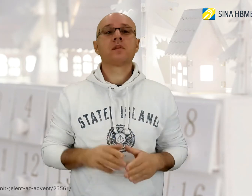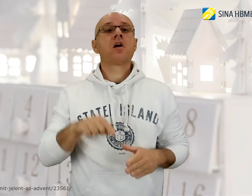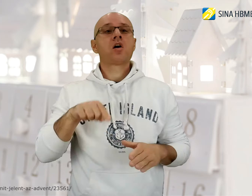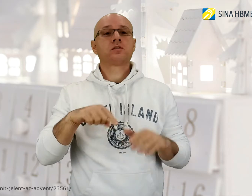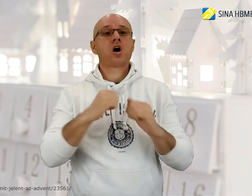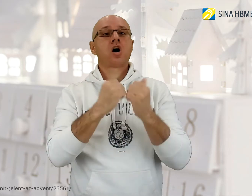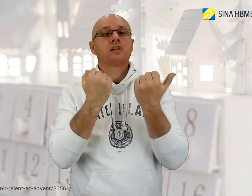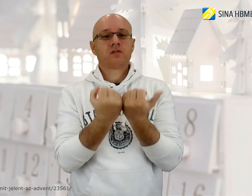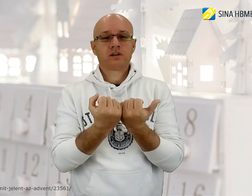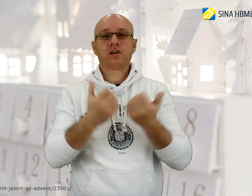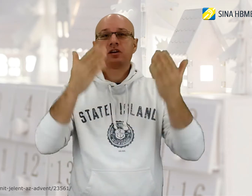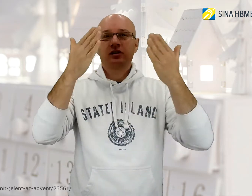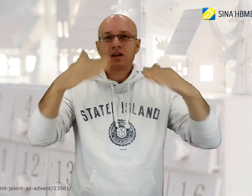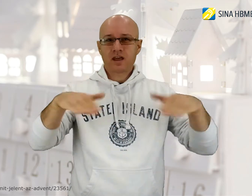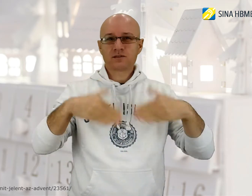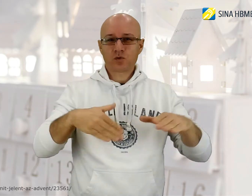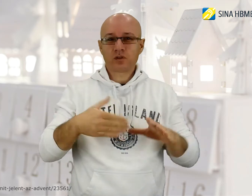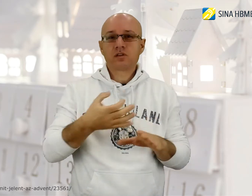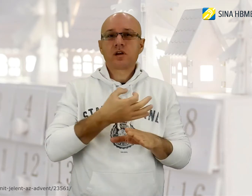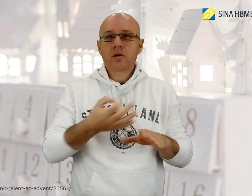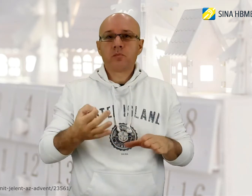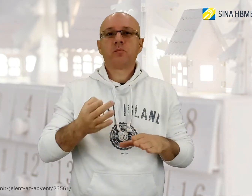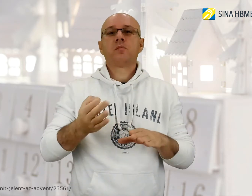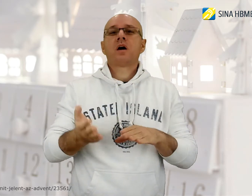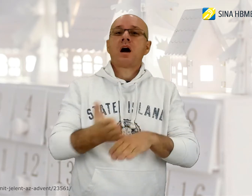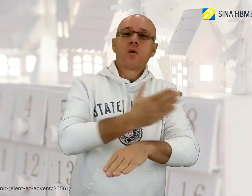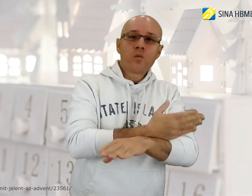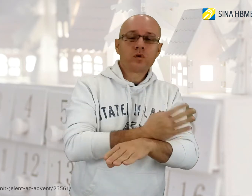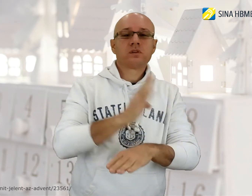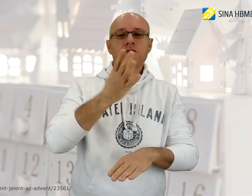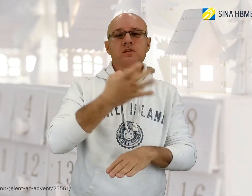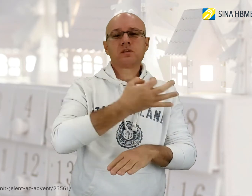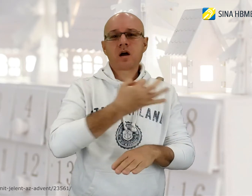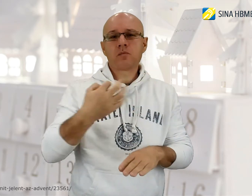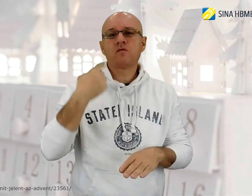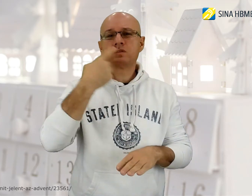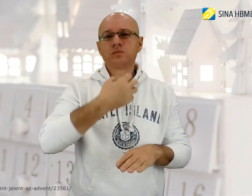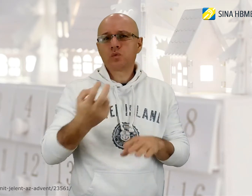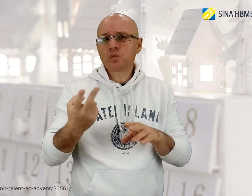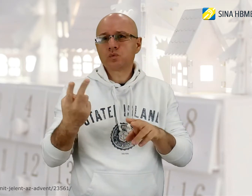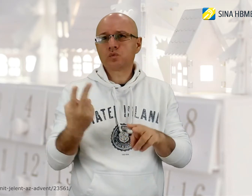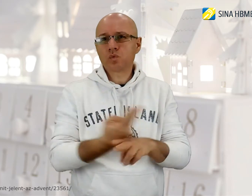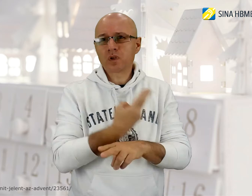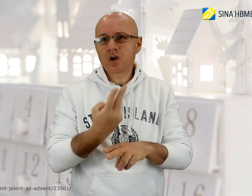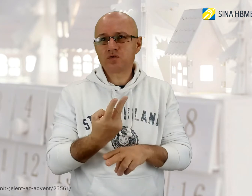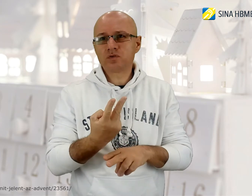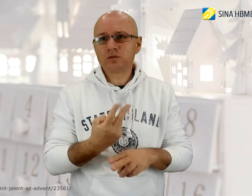Az advent a karácsony napját megelőző negyedik vasárnaptól számított időszak.